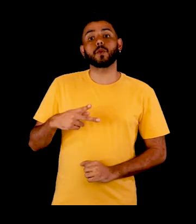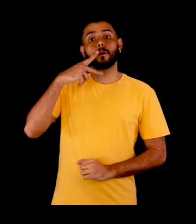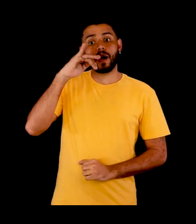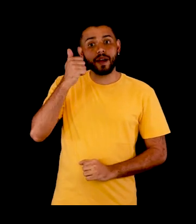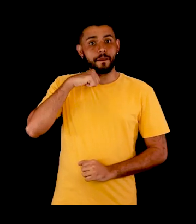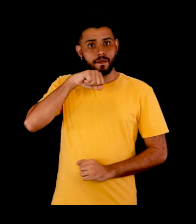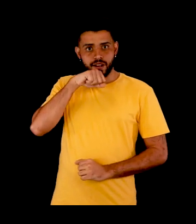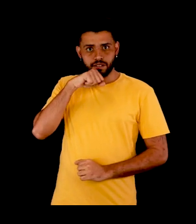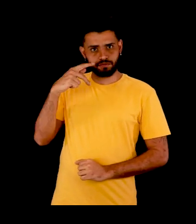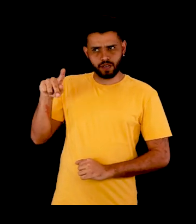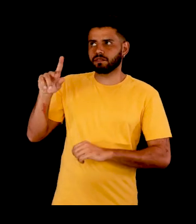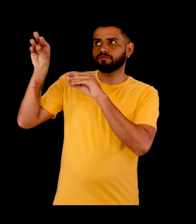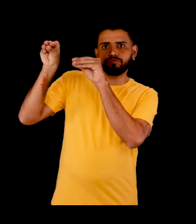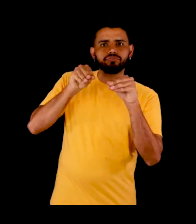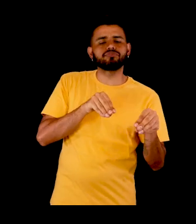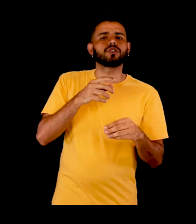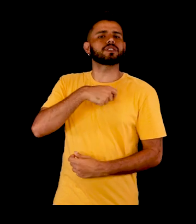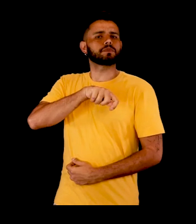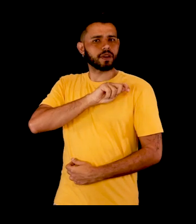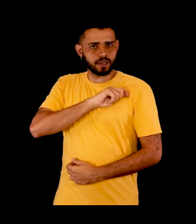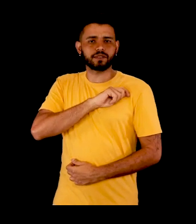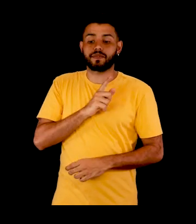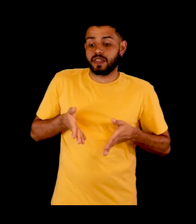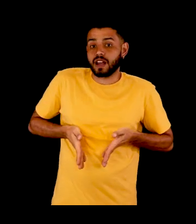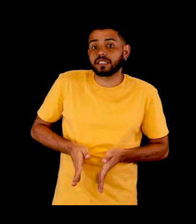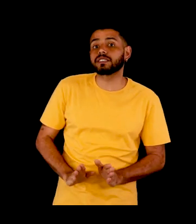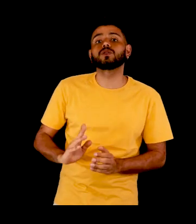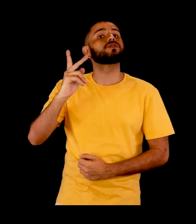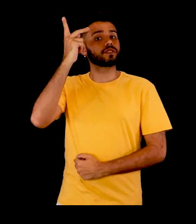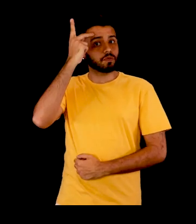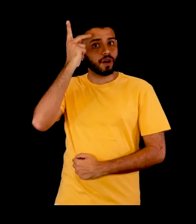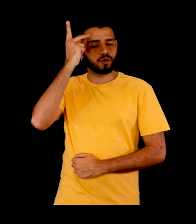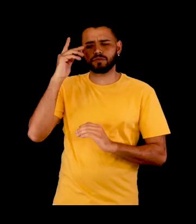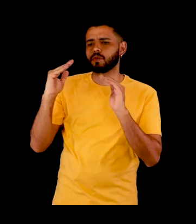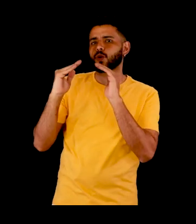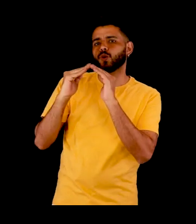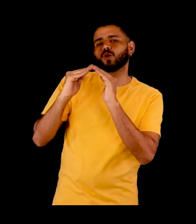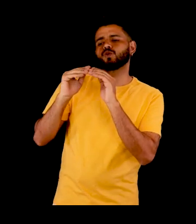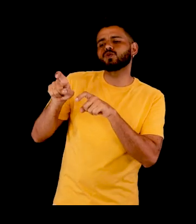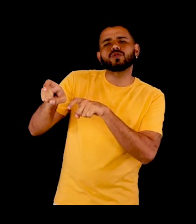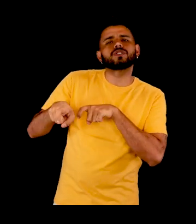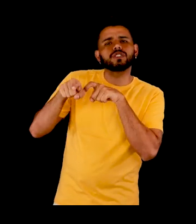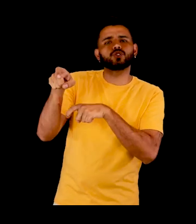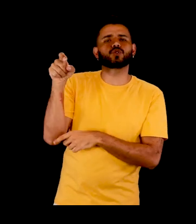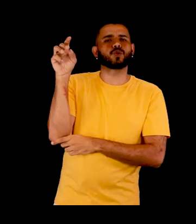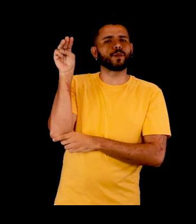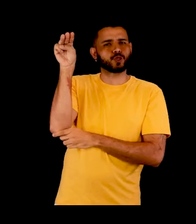Nasceram em São Paulo. Moraram em um sítio em Mogi. Moraram na cidade e no sítio.